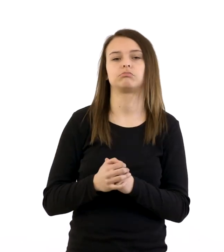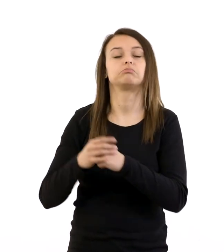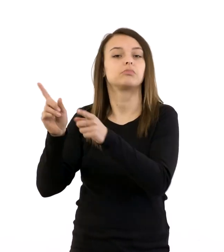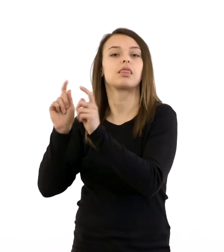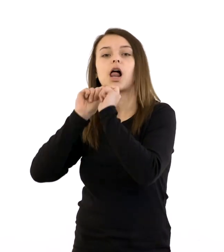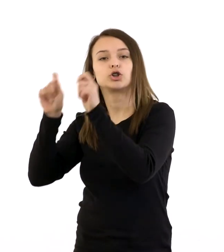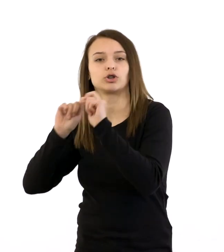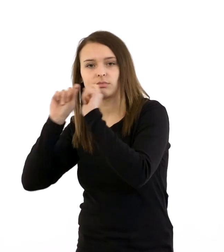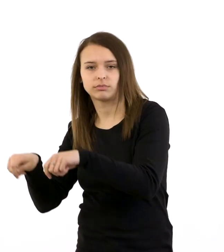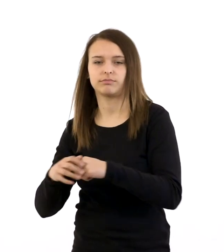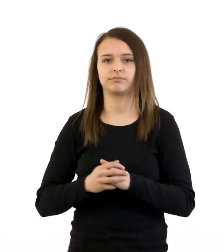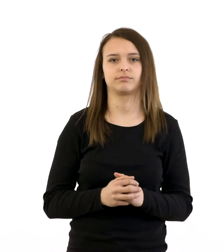darczyńcy.